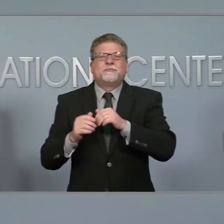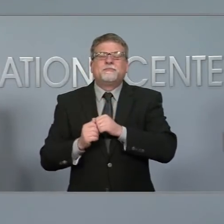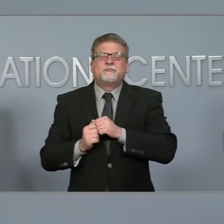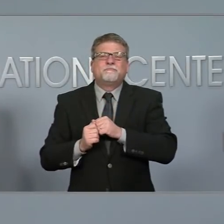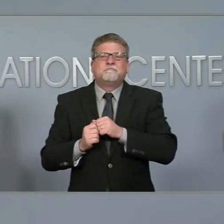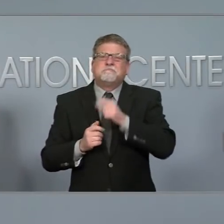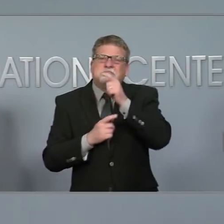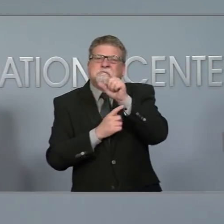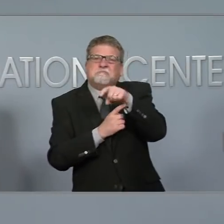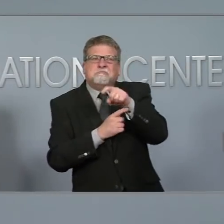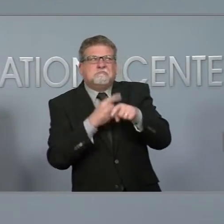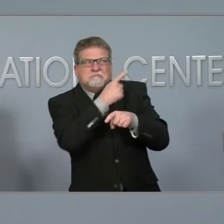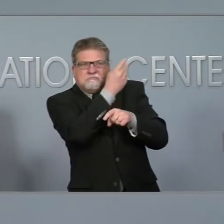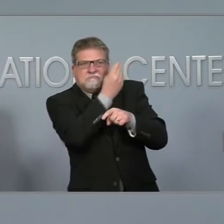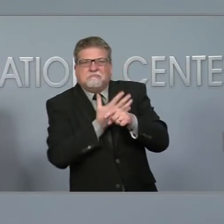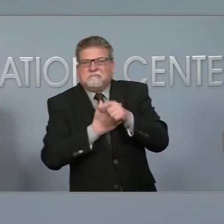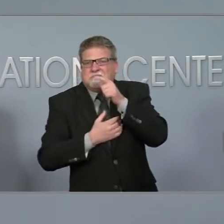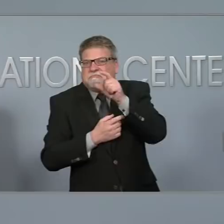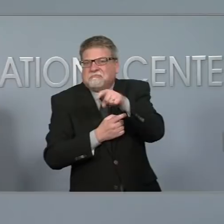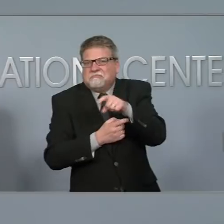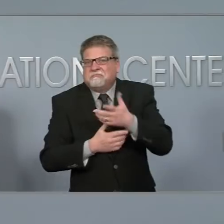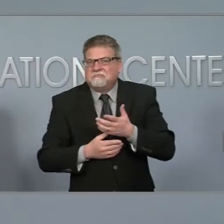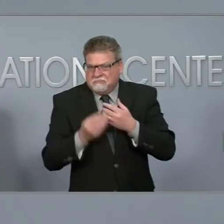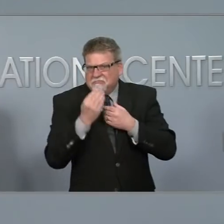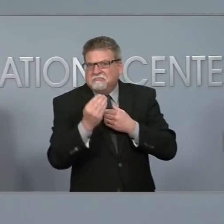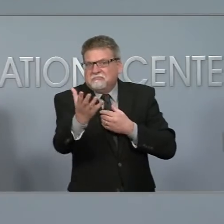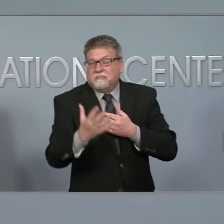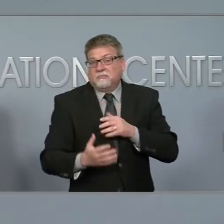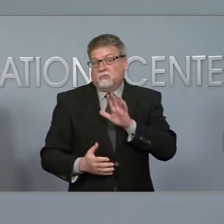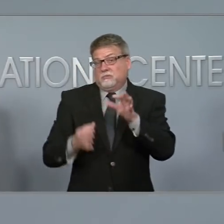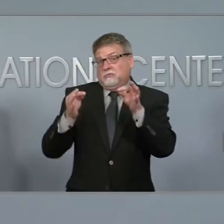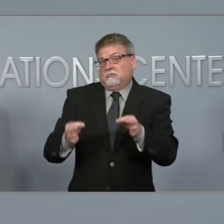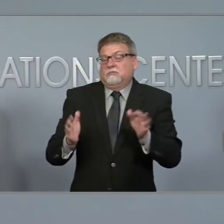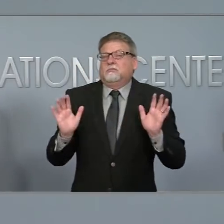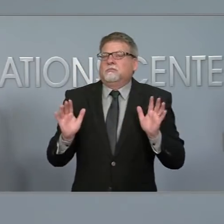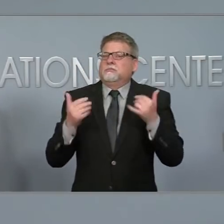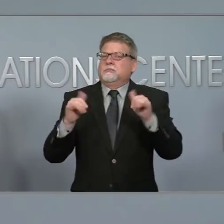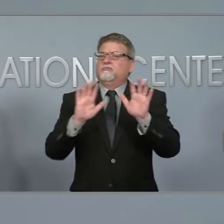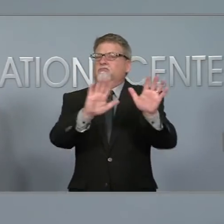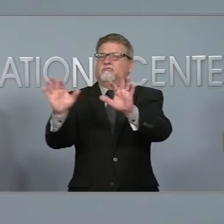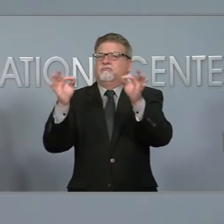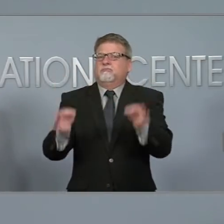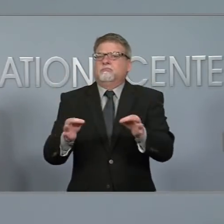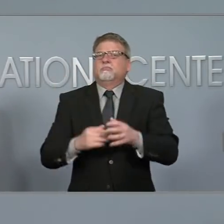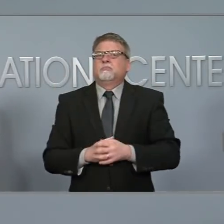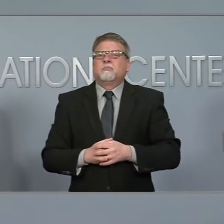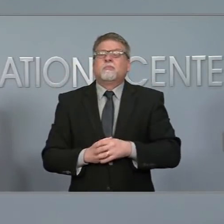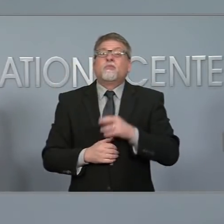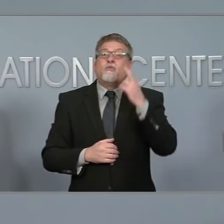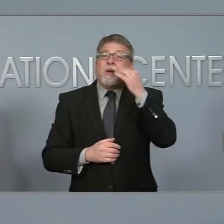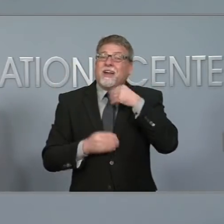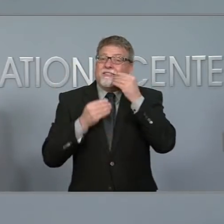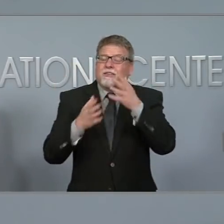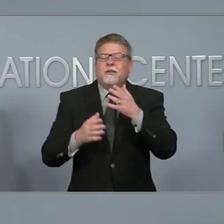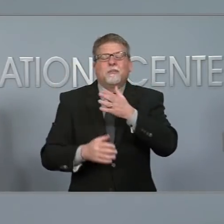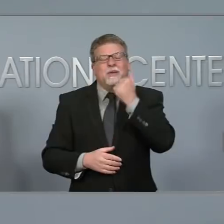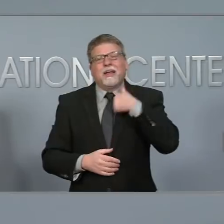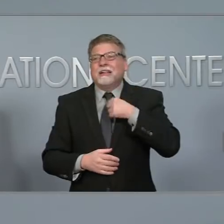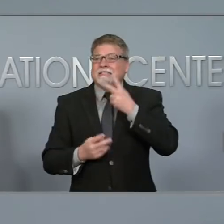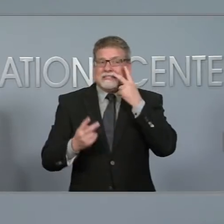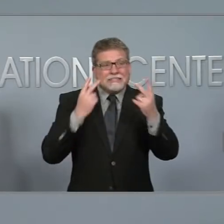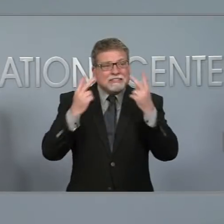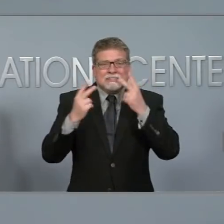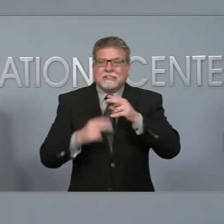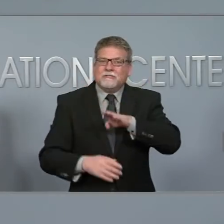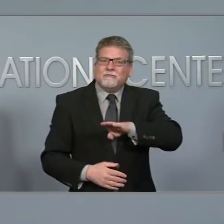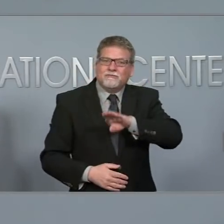positivas que no